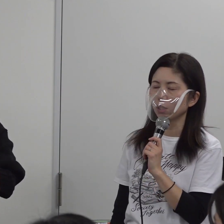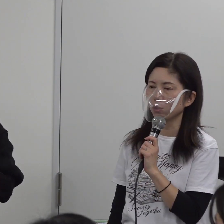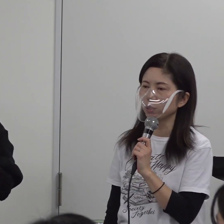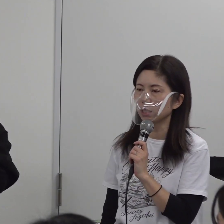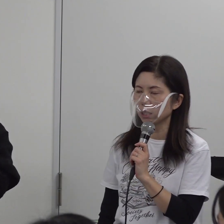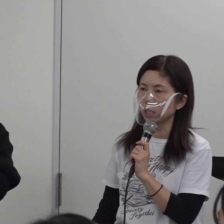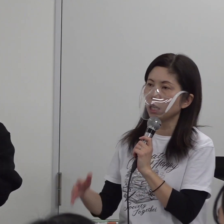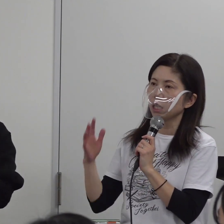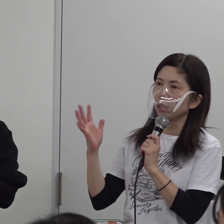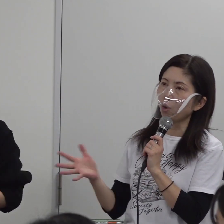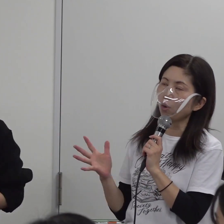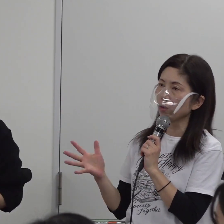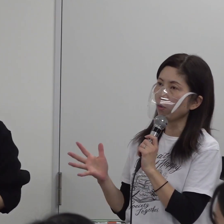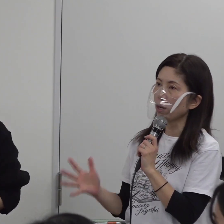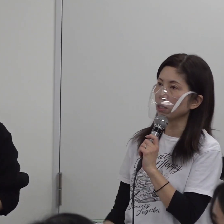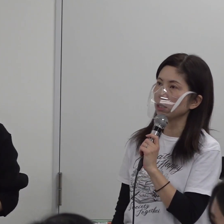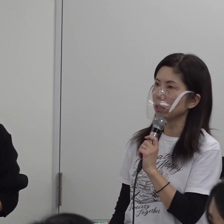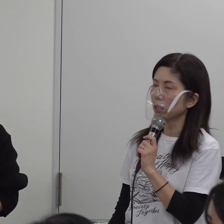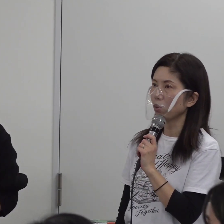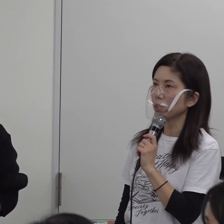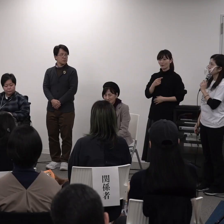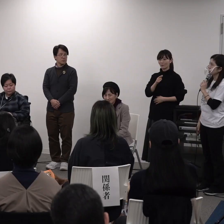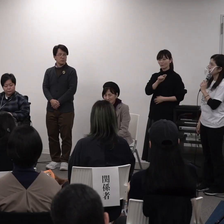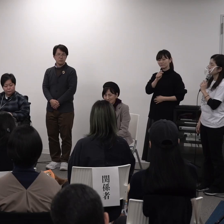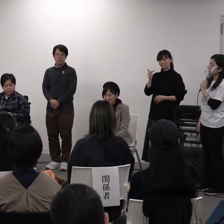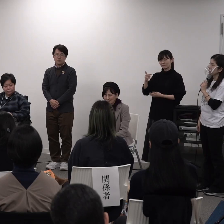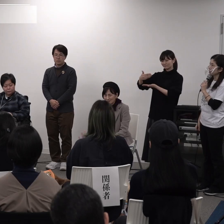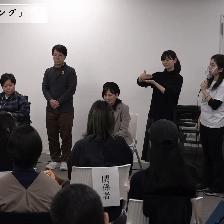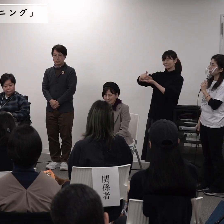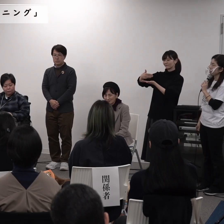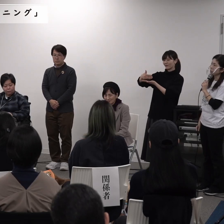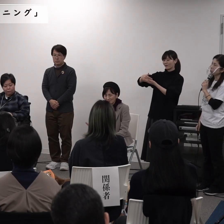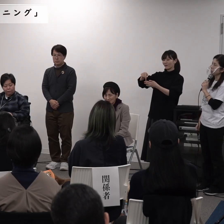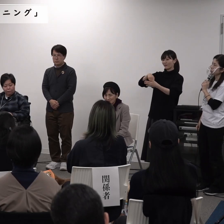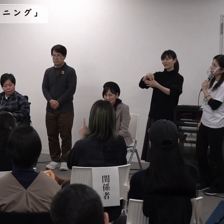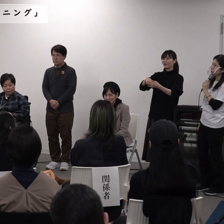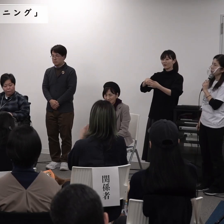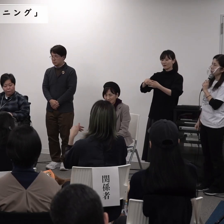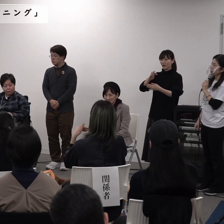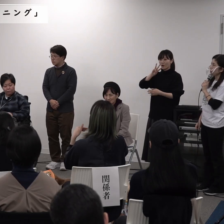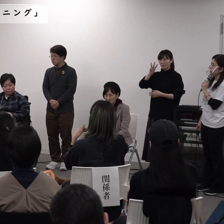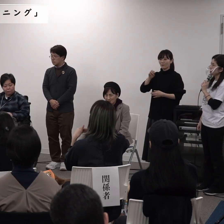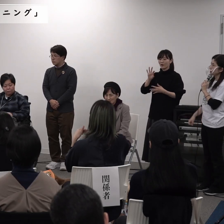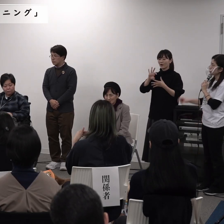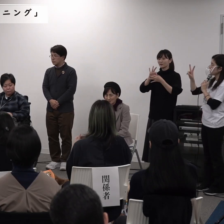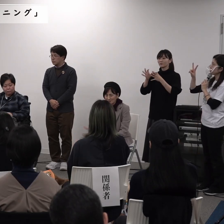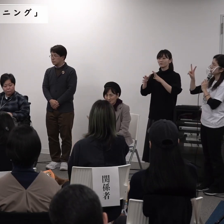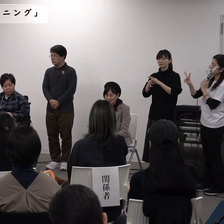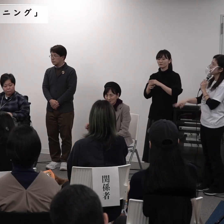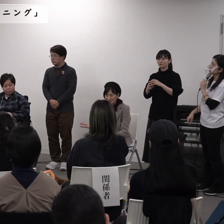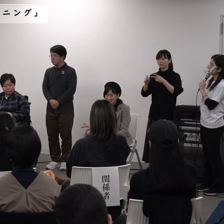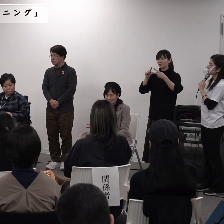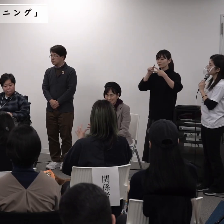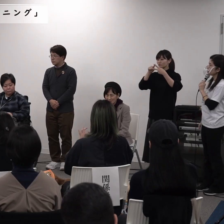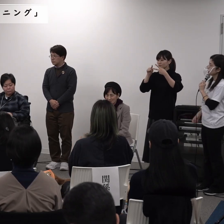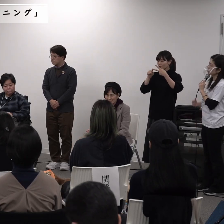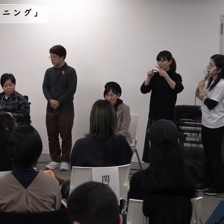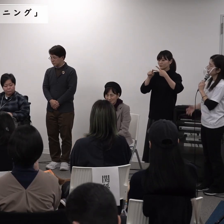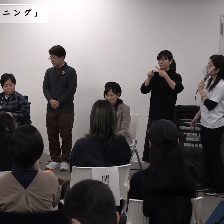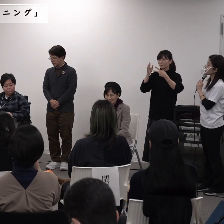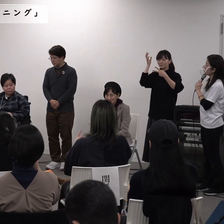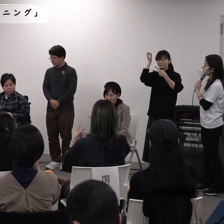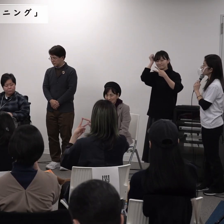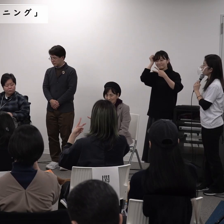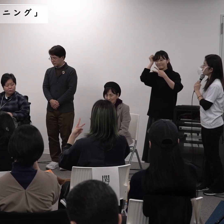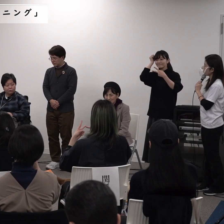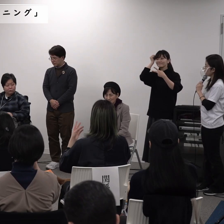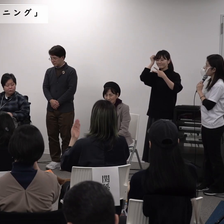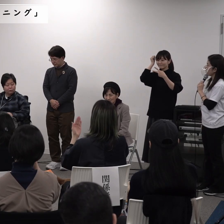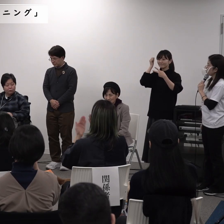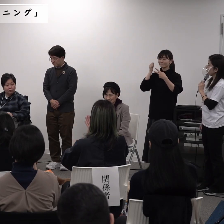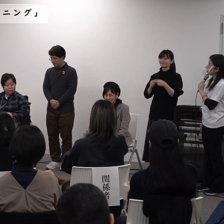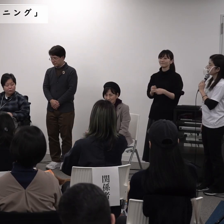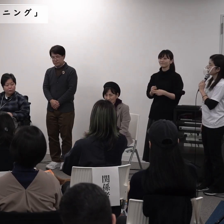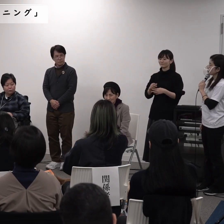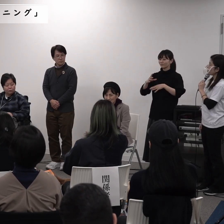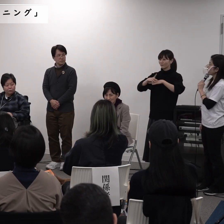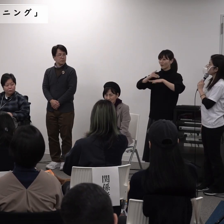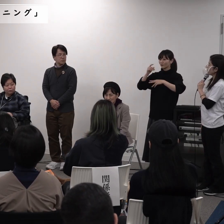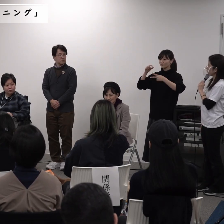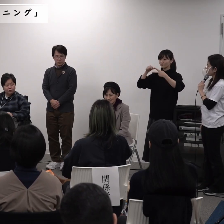私いろんなお話佐藤さんから聞いた 中でパラリンピックのお話に二つ すごい印象に残ってることがあって